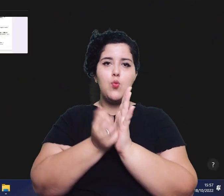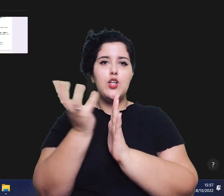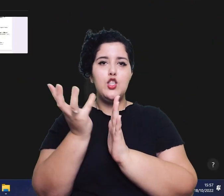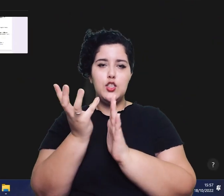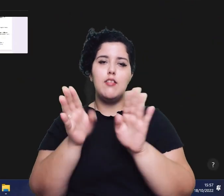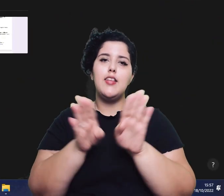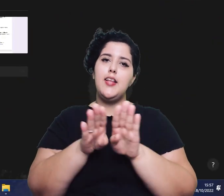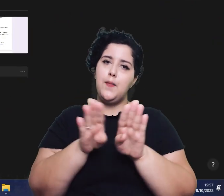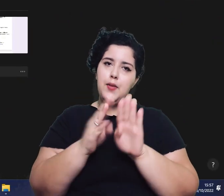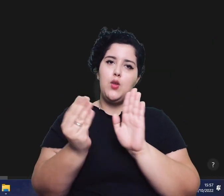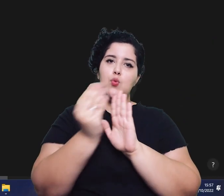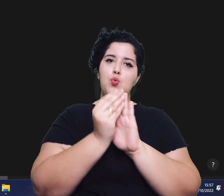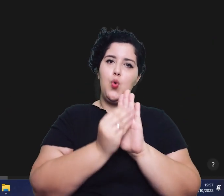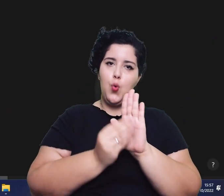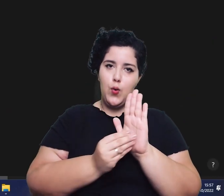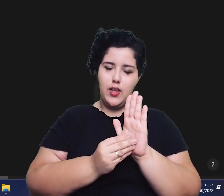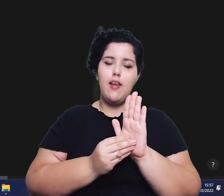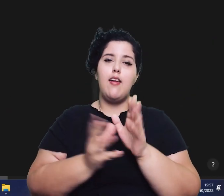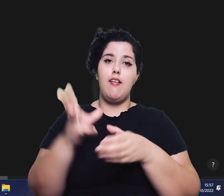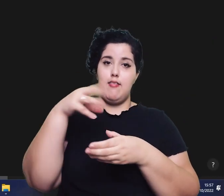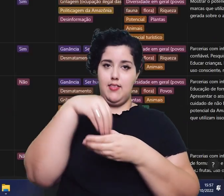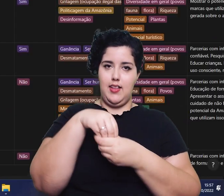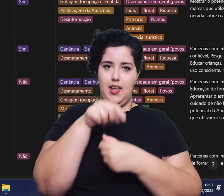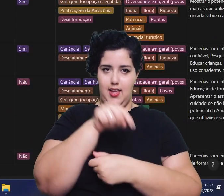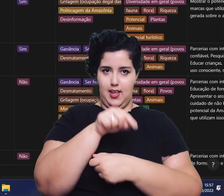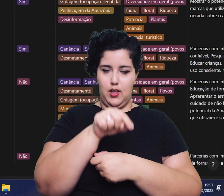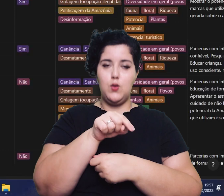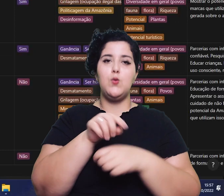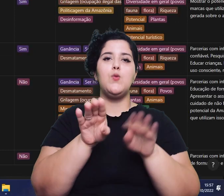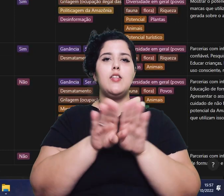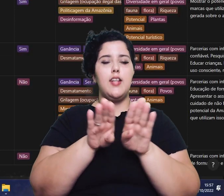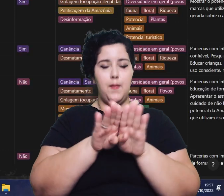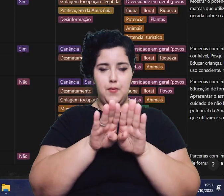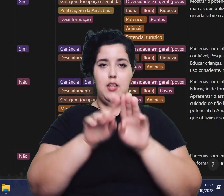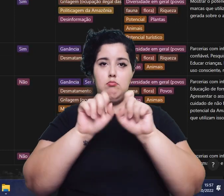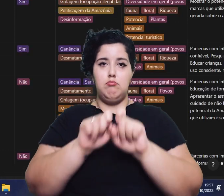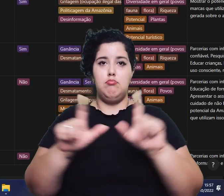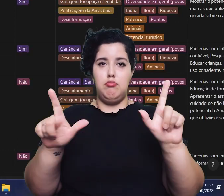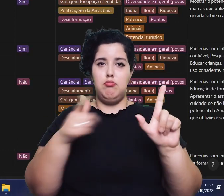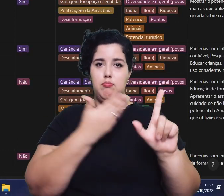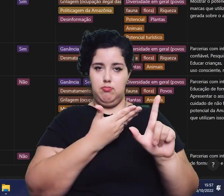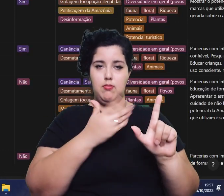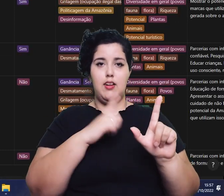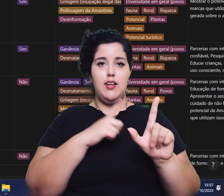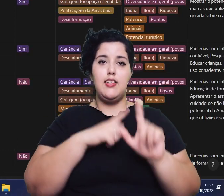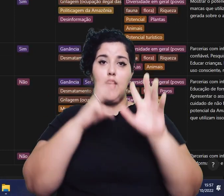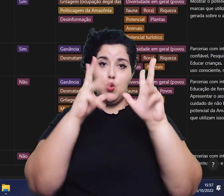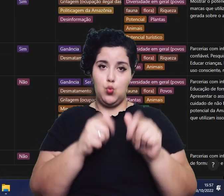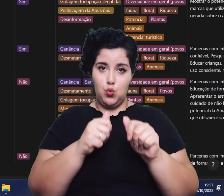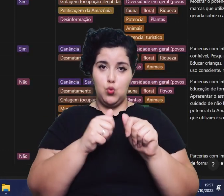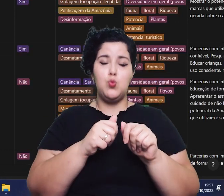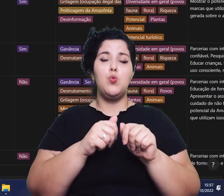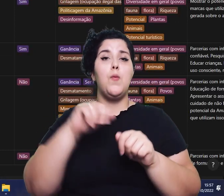fiz a mesma coisa. Trouxe ela aqui pra dentro do Notion e aqui dentro do Notion também, coloquei tudo como tags e eu fui até mais a